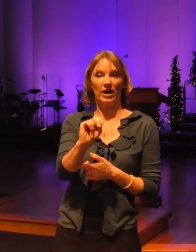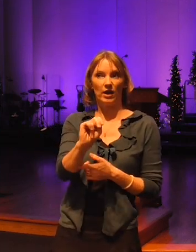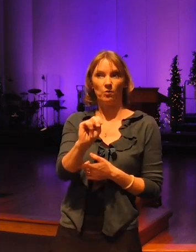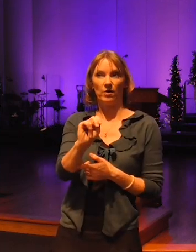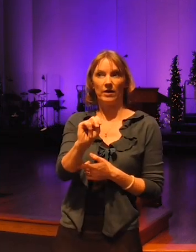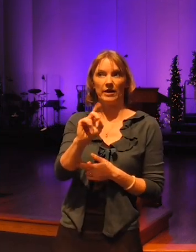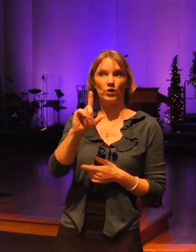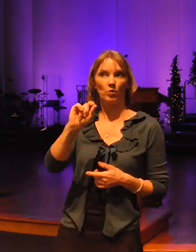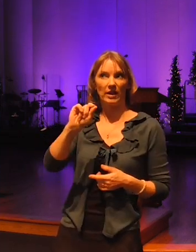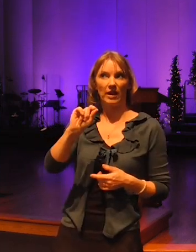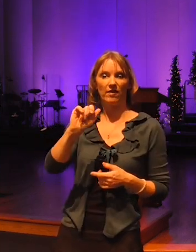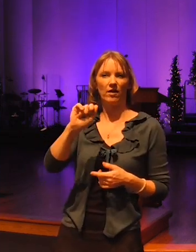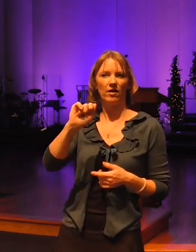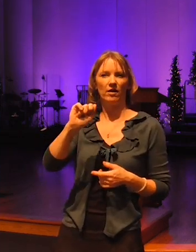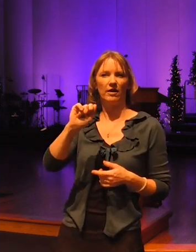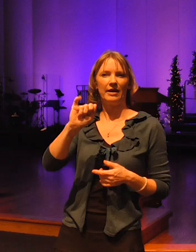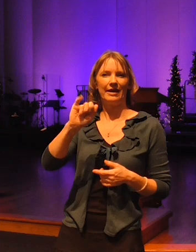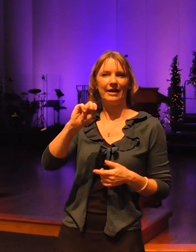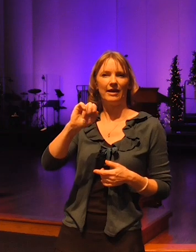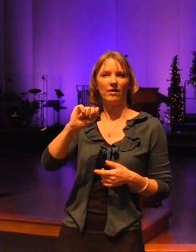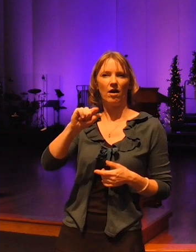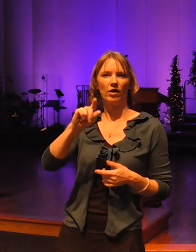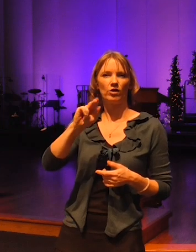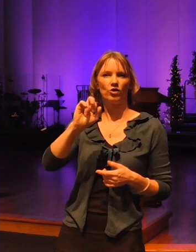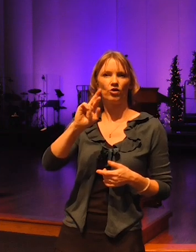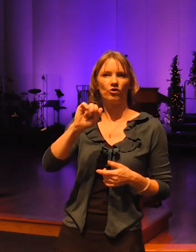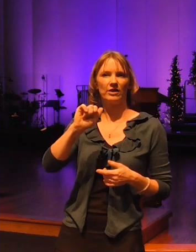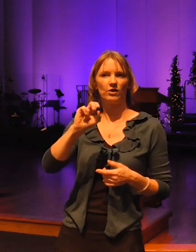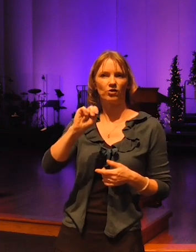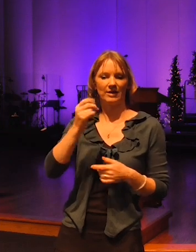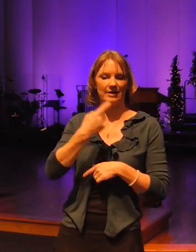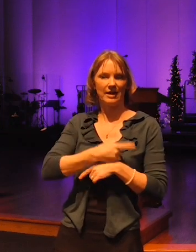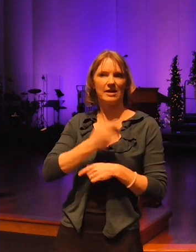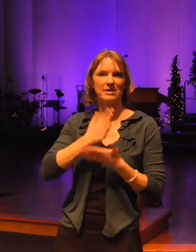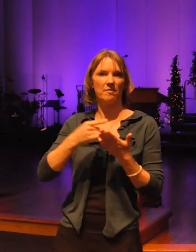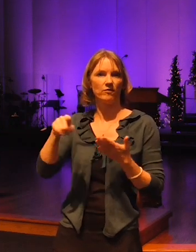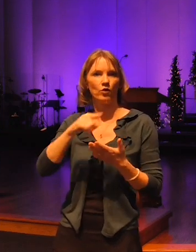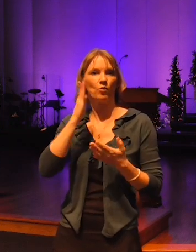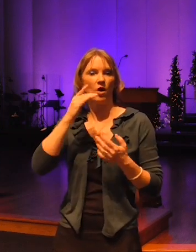estarán mirando con una lágrima en los ojos y otros estarán debajo de una manta bebiendo